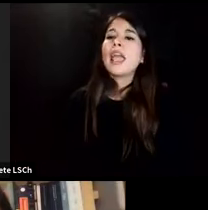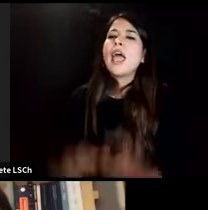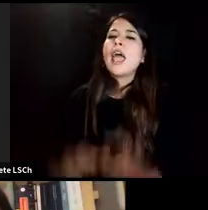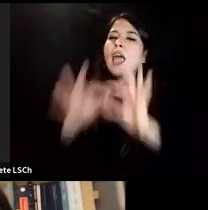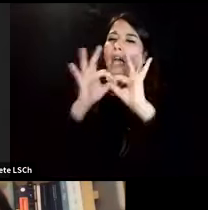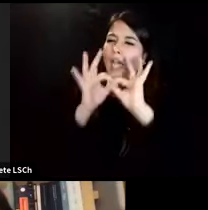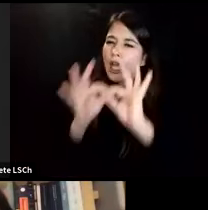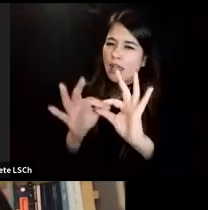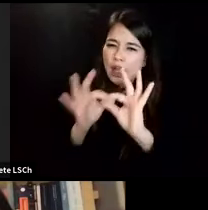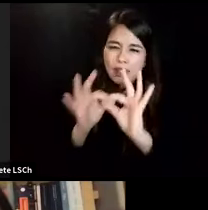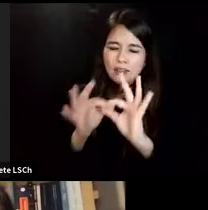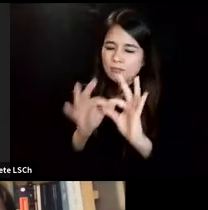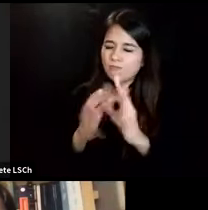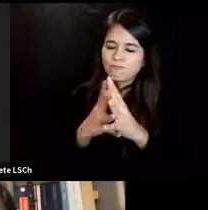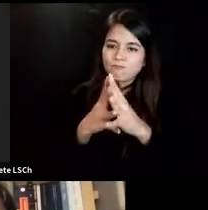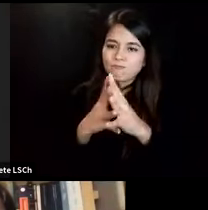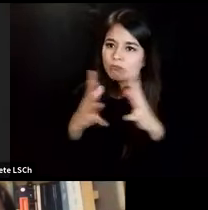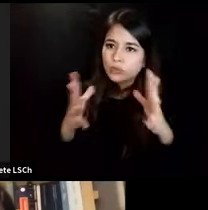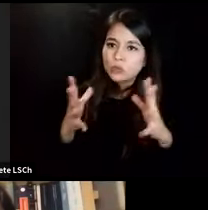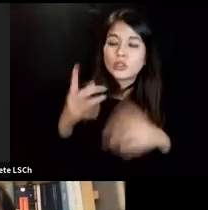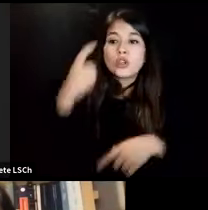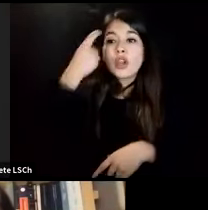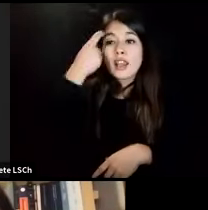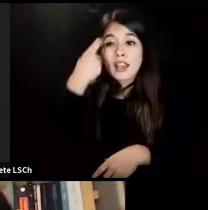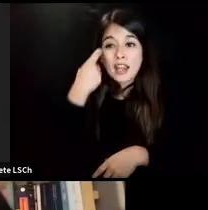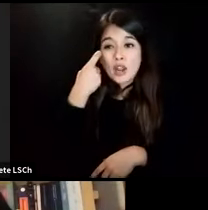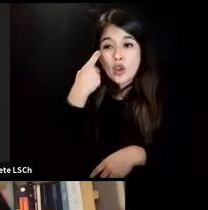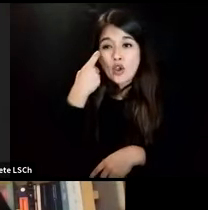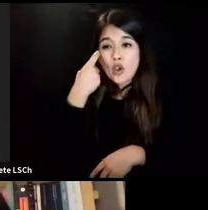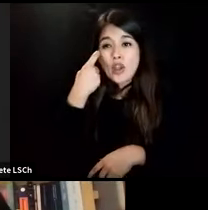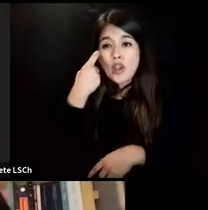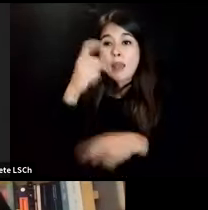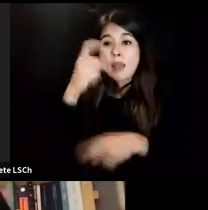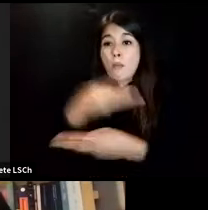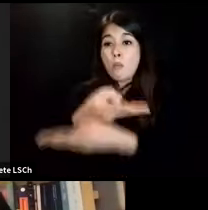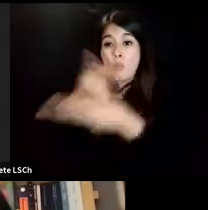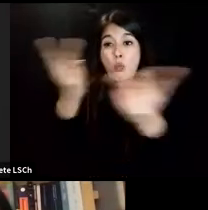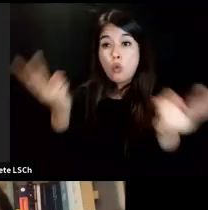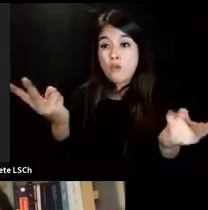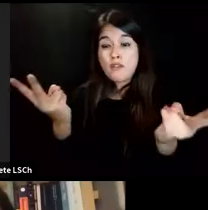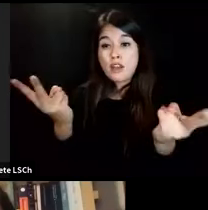has encantado una buena parte de la audiencia y muchas gracias por estar